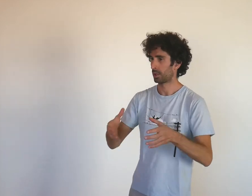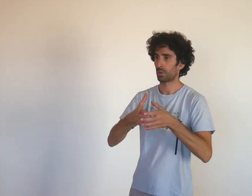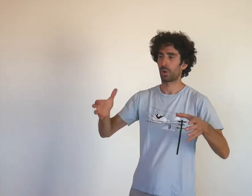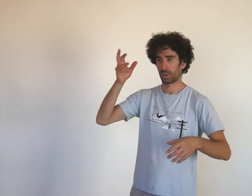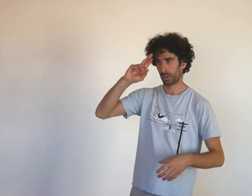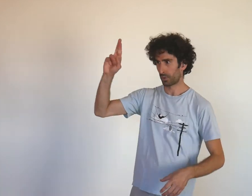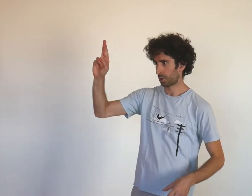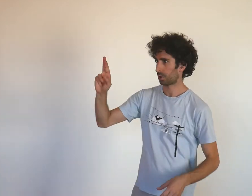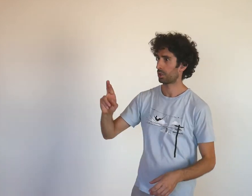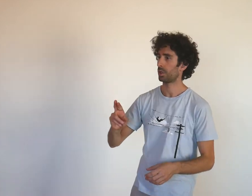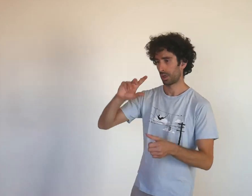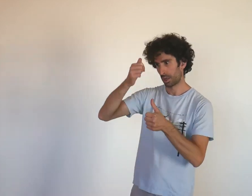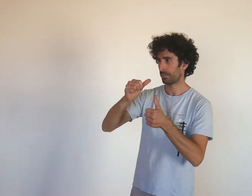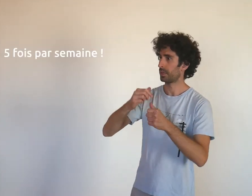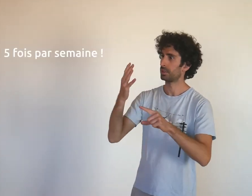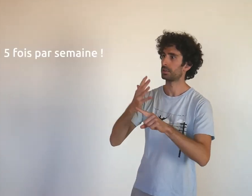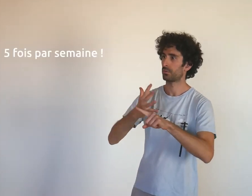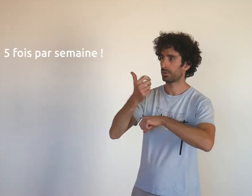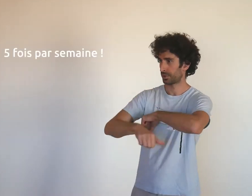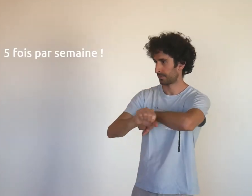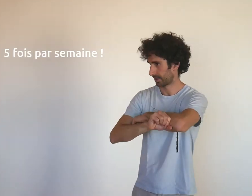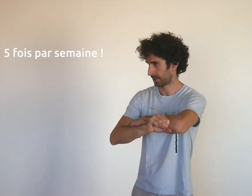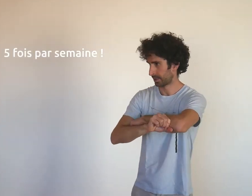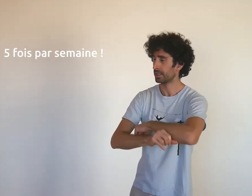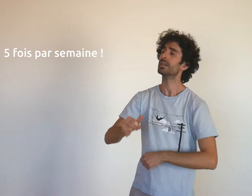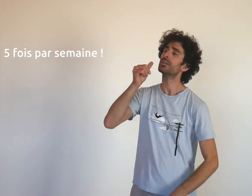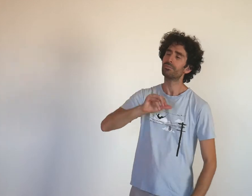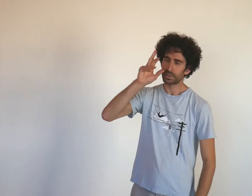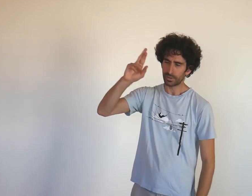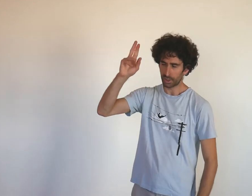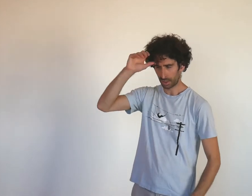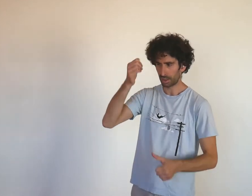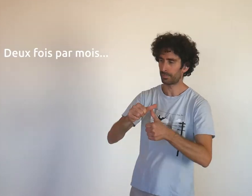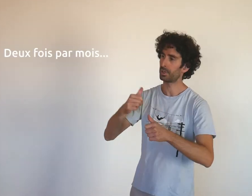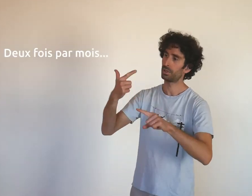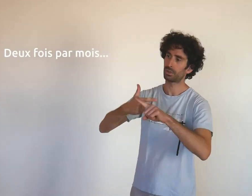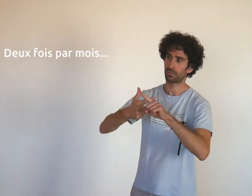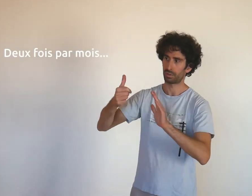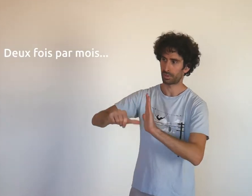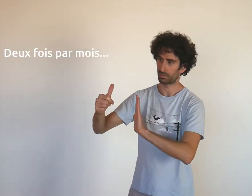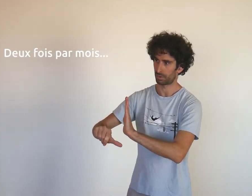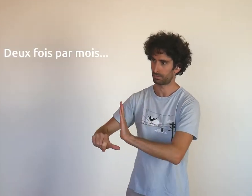les grands rêveurs s'en rappellent cinq fois par semaine et les petits rêveurs deux fois par mois.